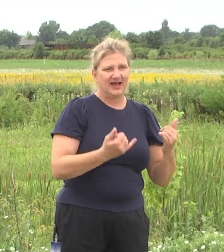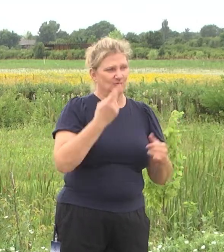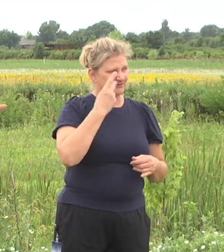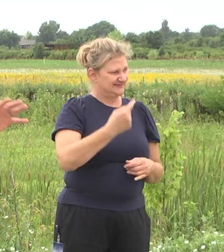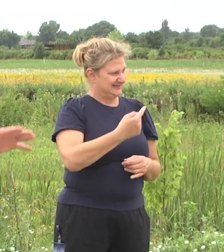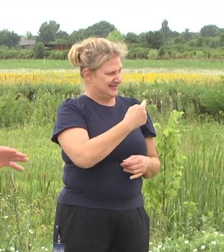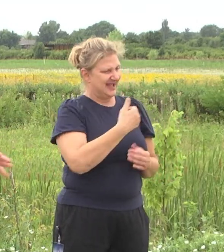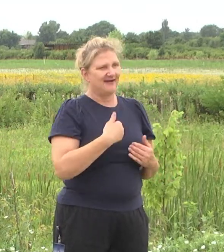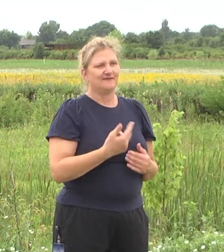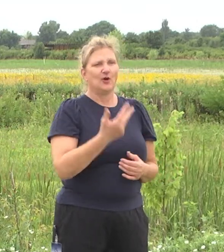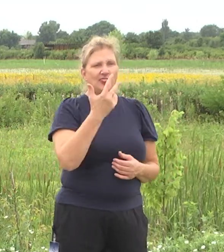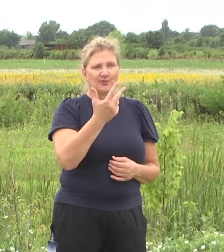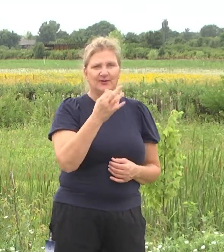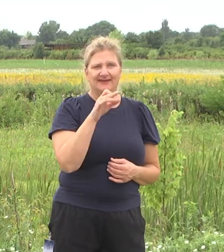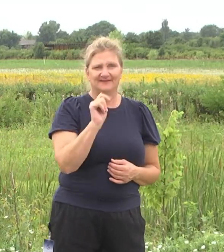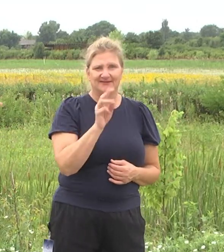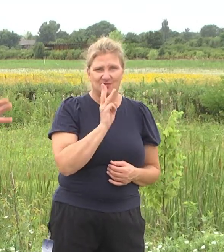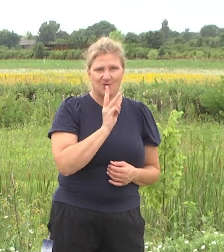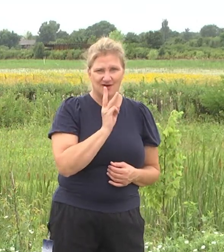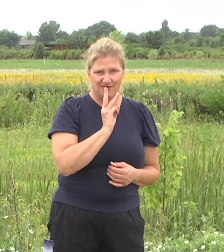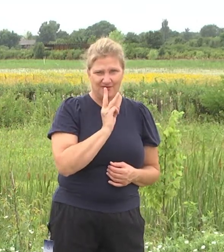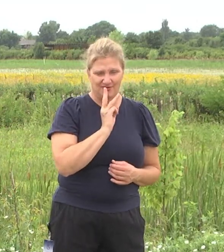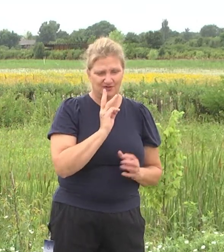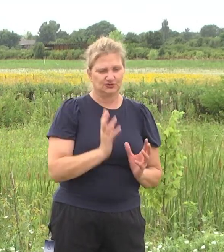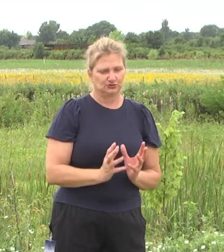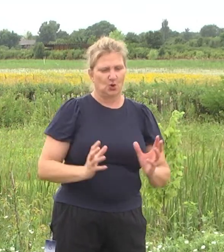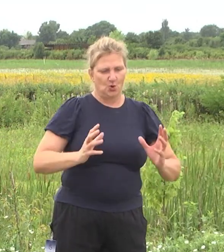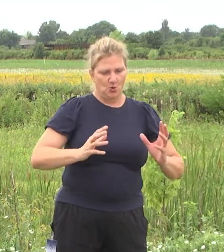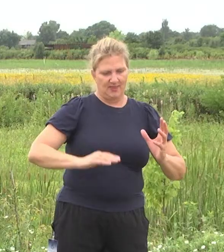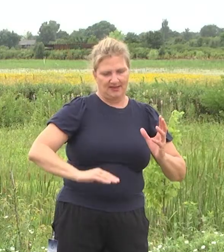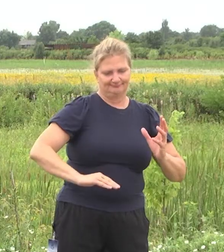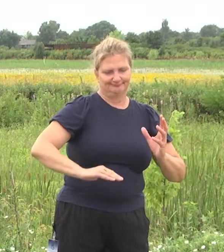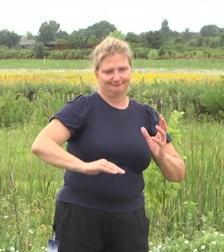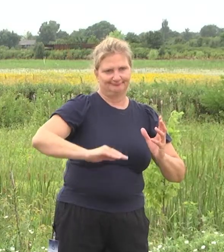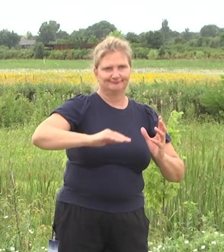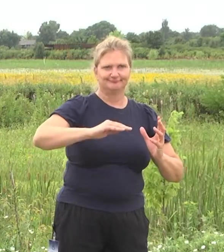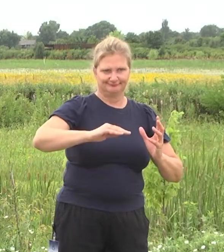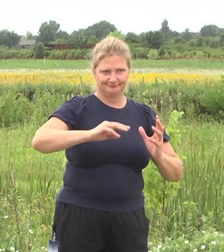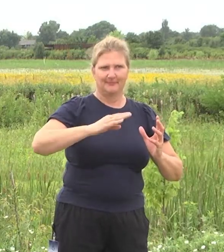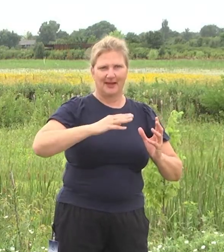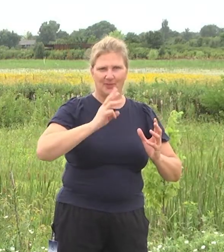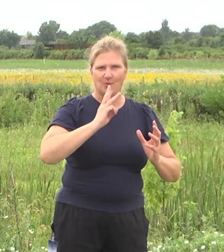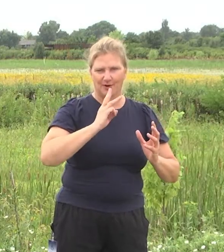Así que la parte inferior de las piezas está oscurecida por el agua, y ese